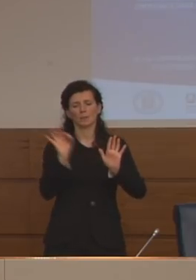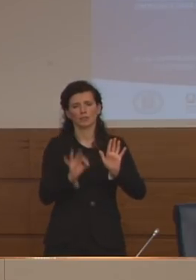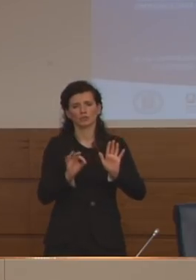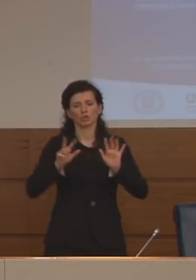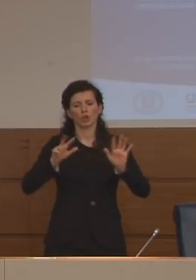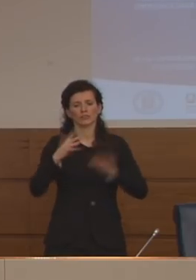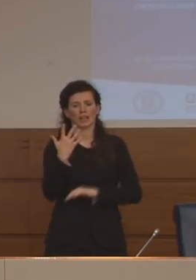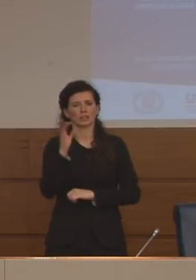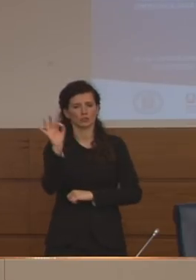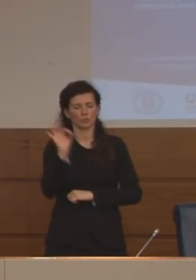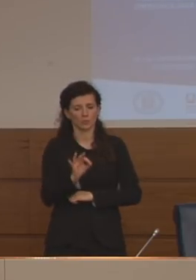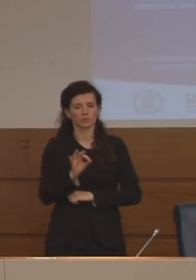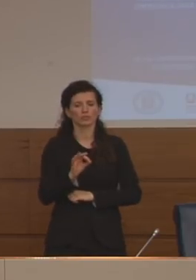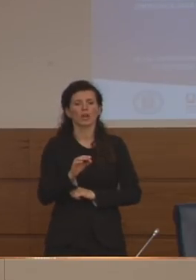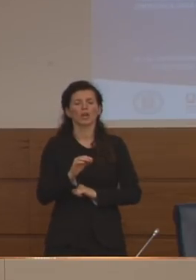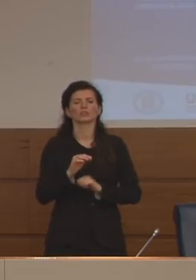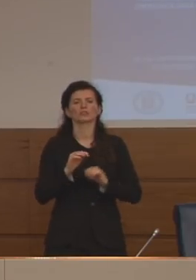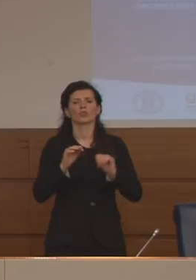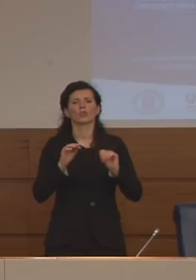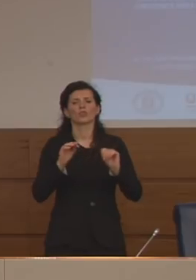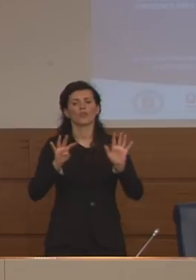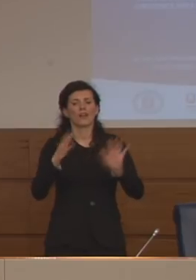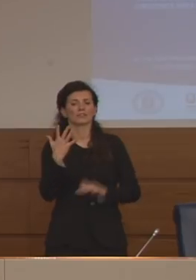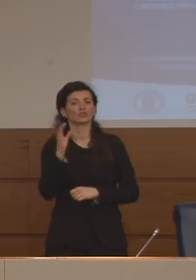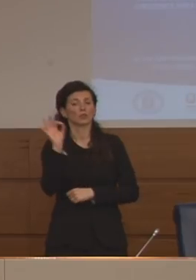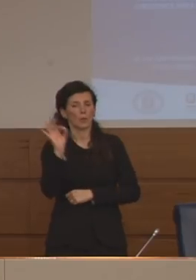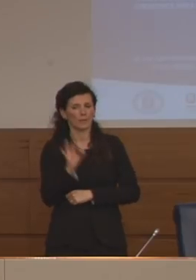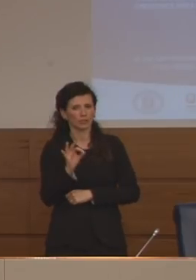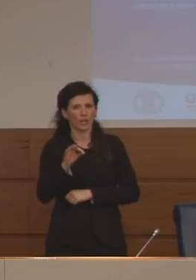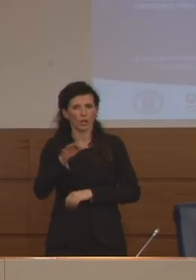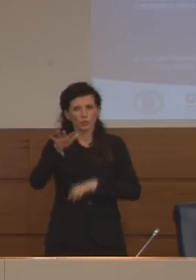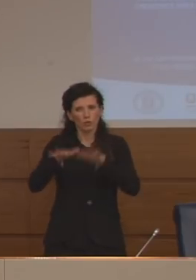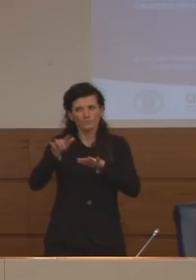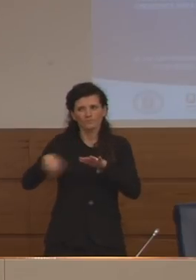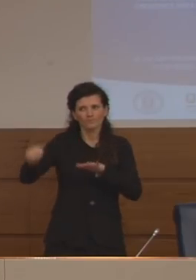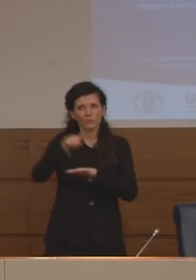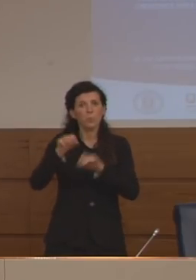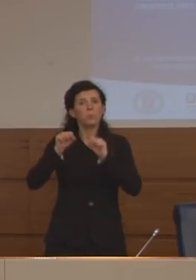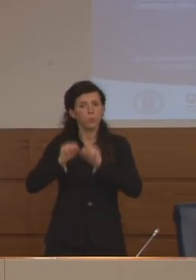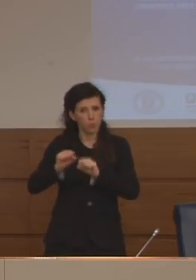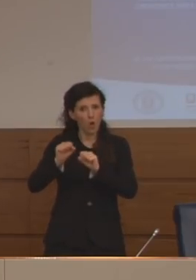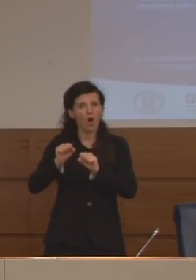95% ancora suscettibile è un numero molto significativo.